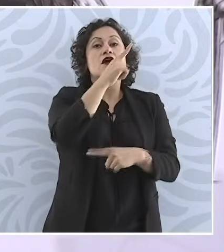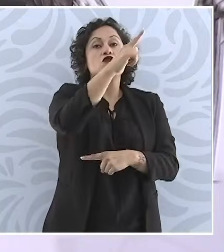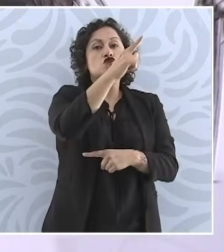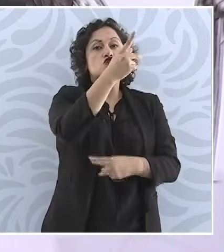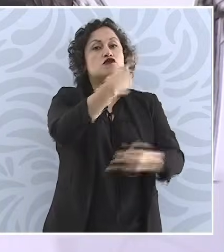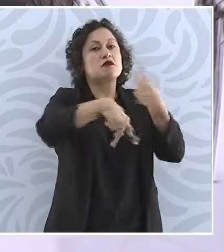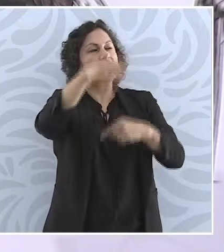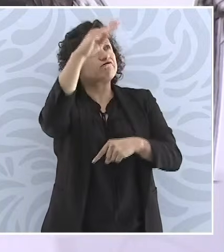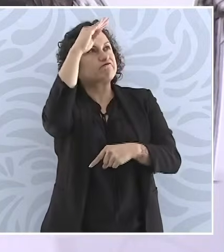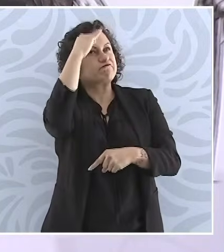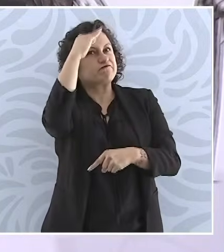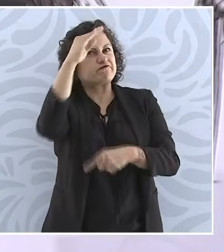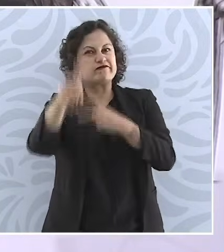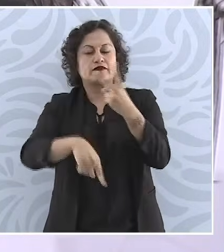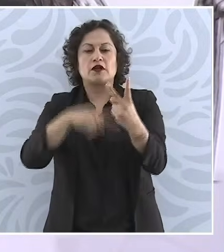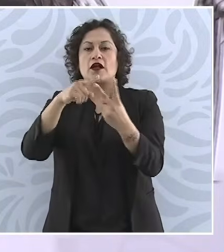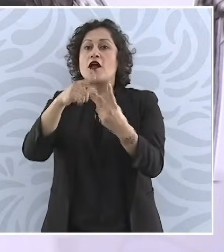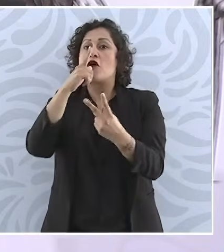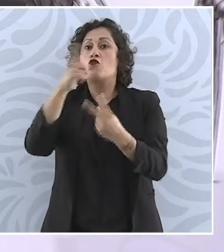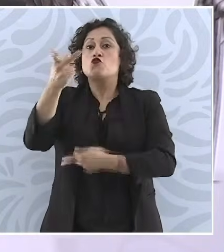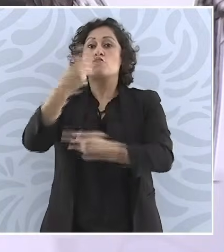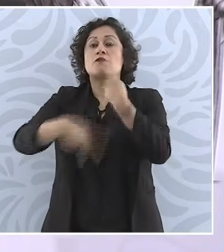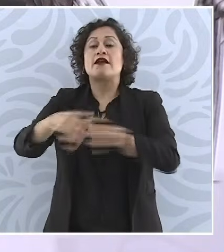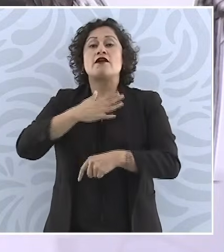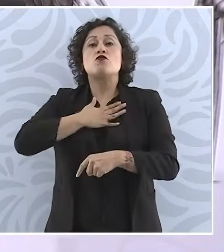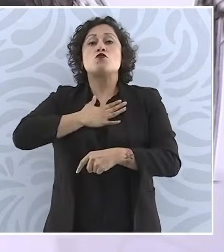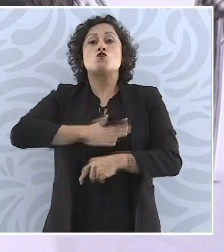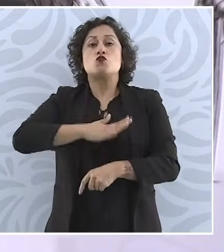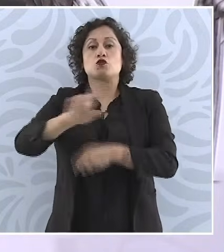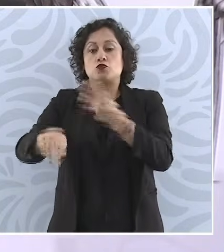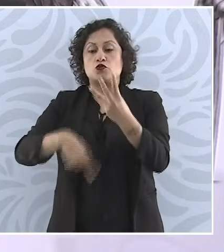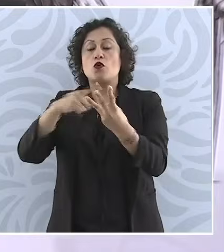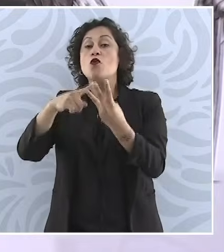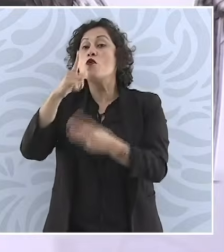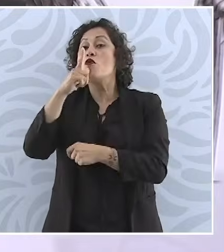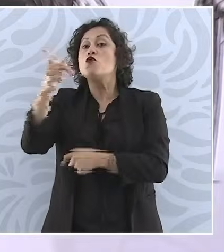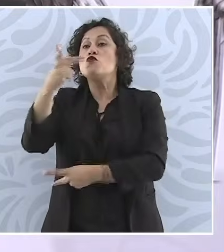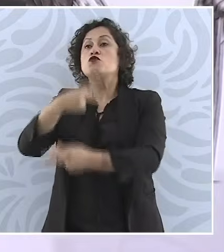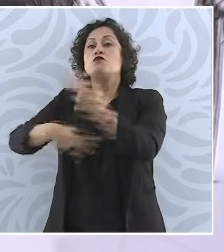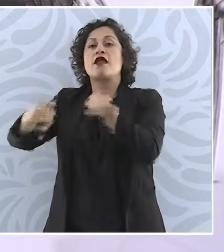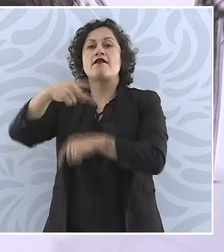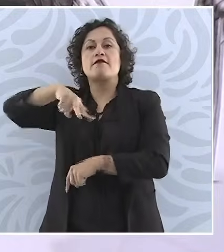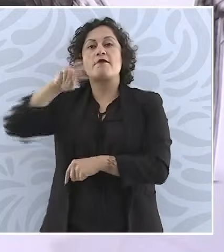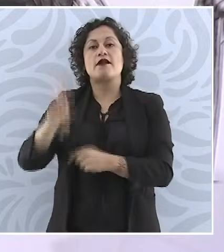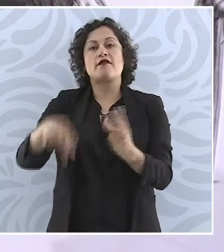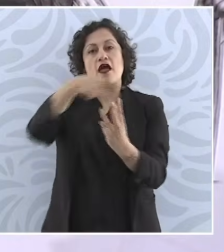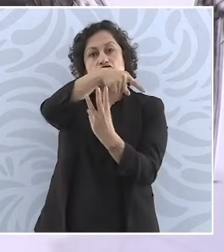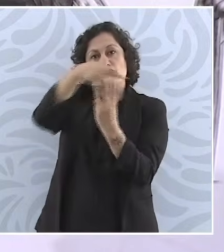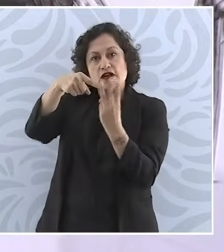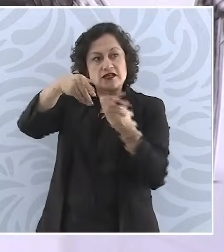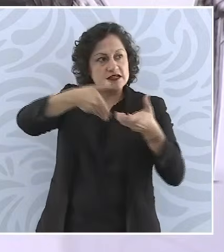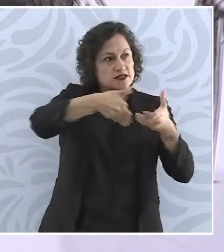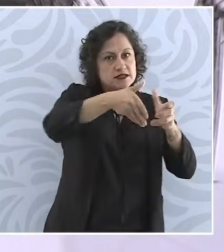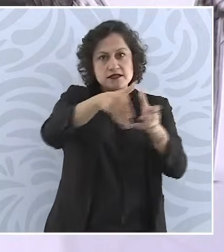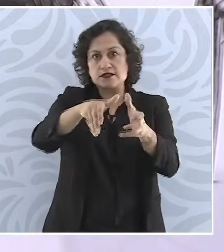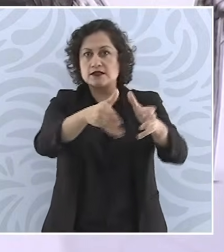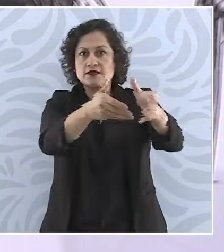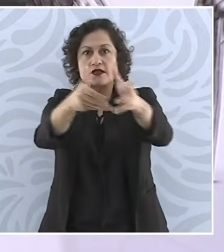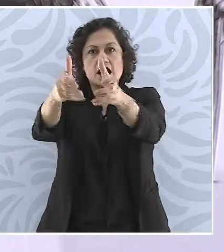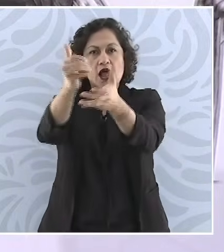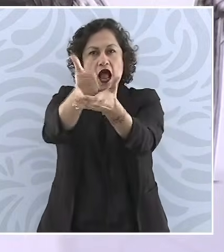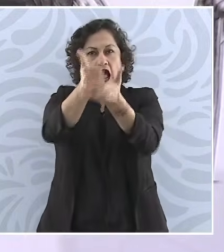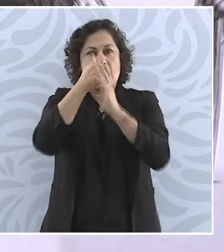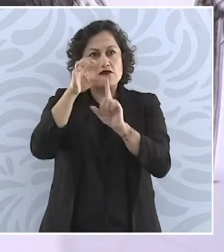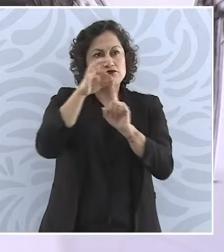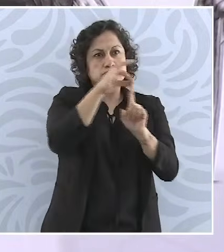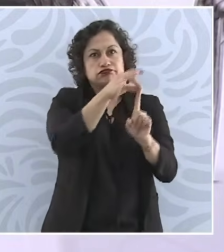la luz de la justicia y la luz de la verdad Y por esa Senda marcharemos a la conquista definitiva de